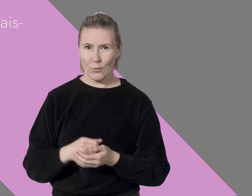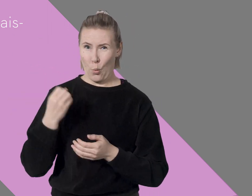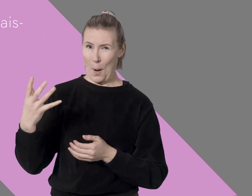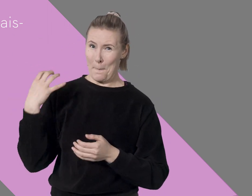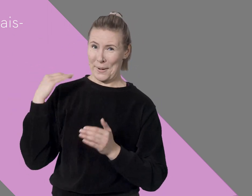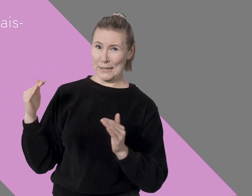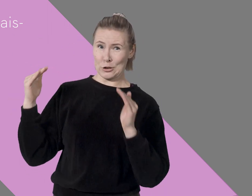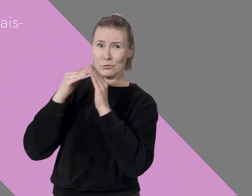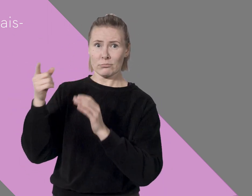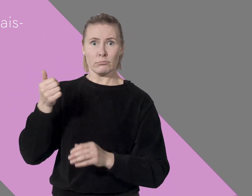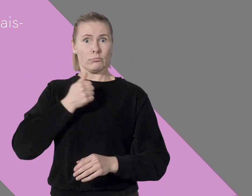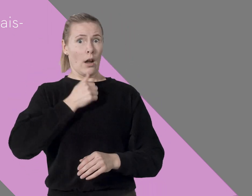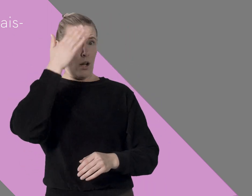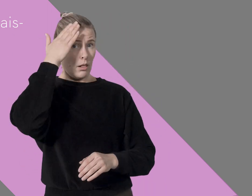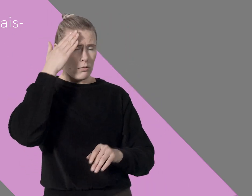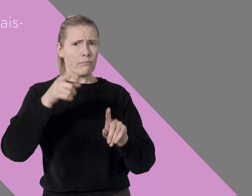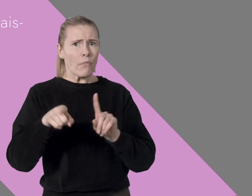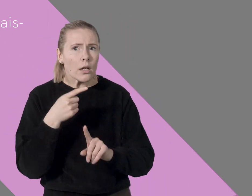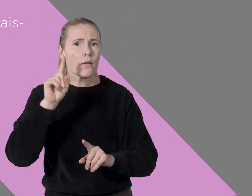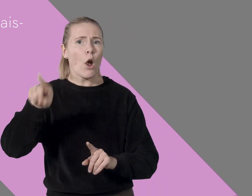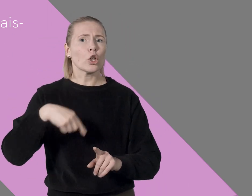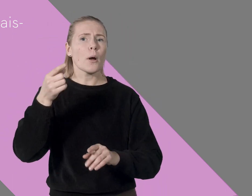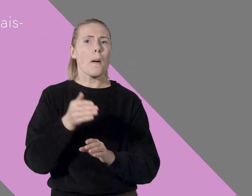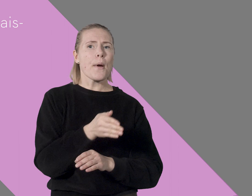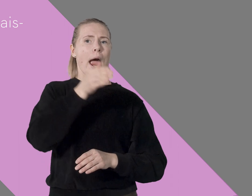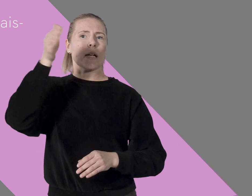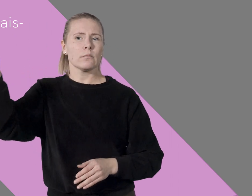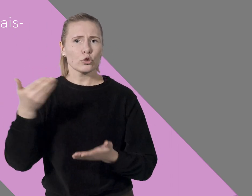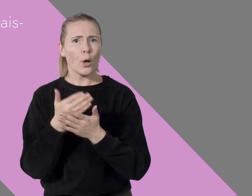Väitteen mukaan ulkoministeriö olisi saanut tiedon vasta vuoden päästä, -